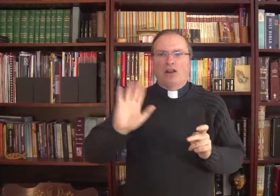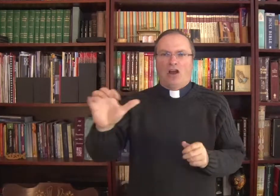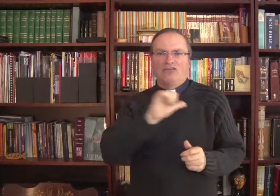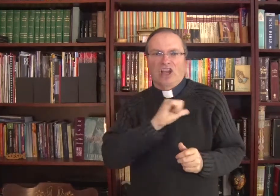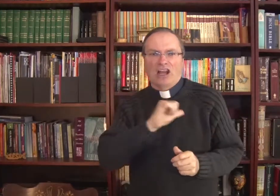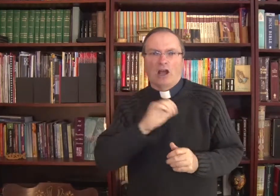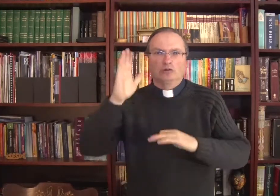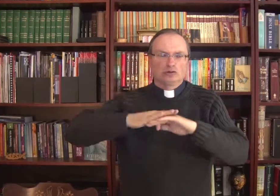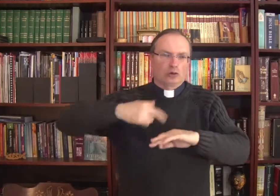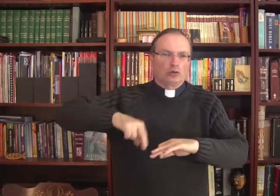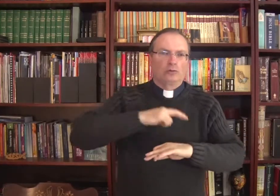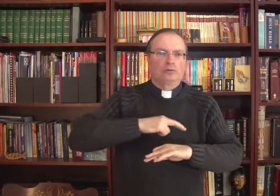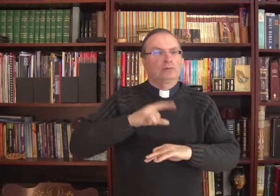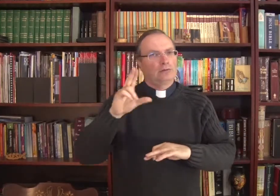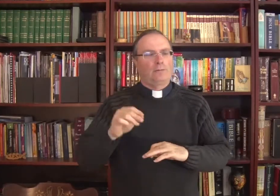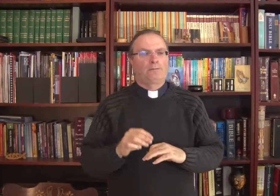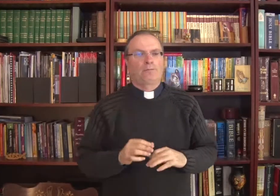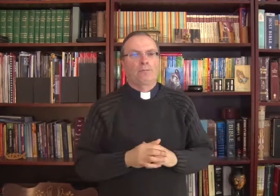leurs violences sur nous. Non.